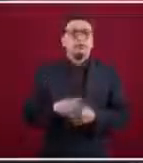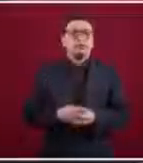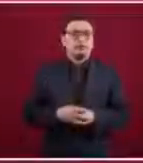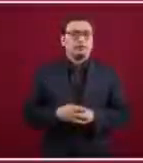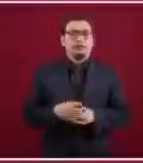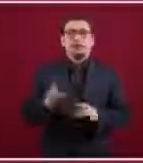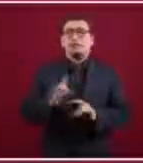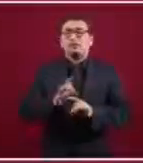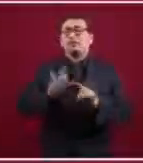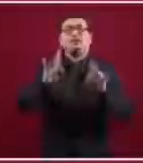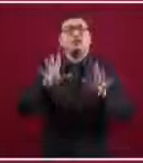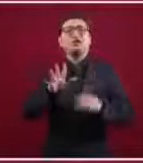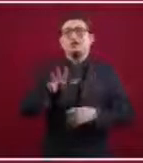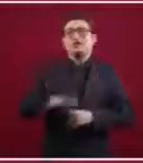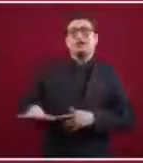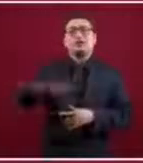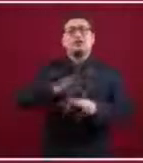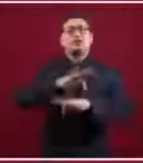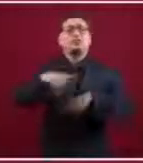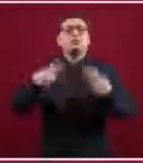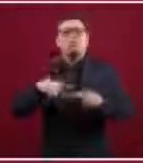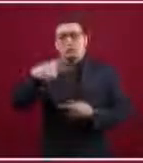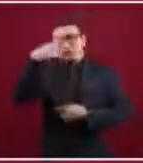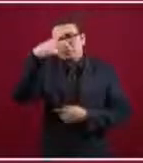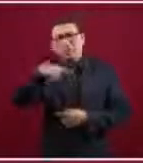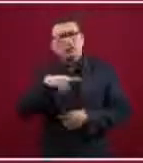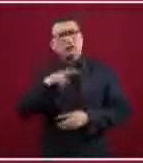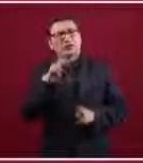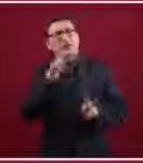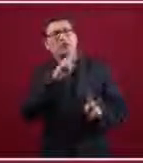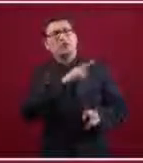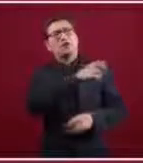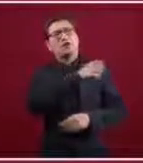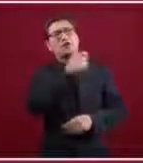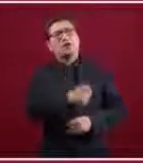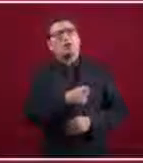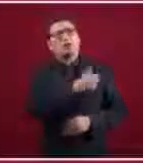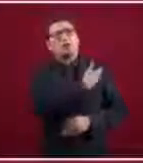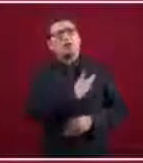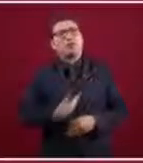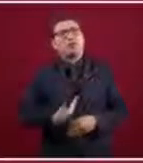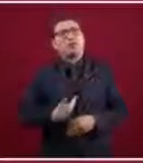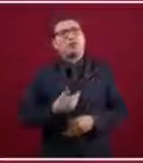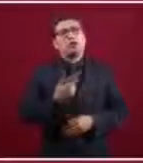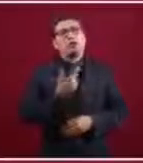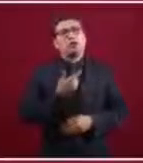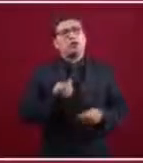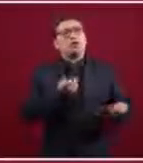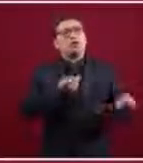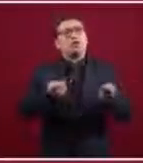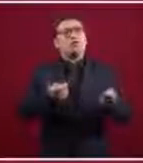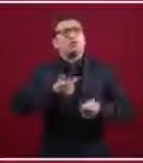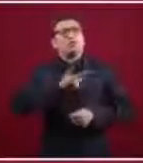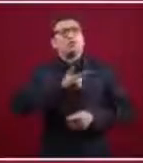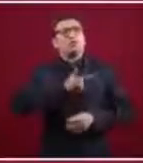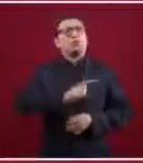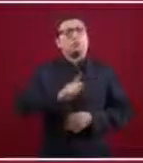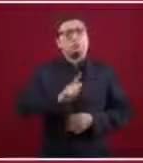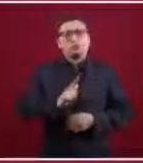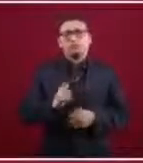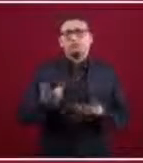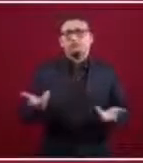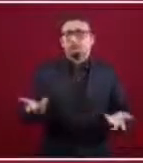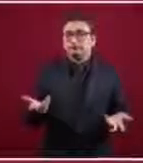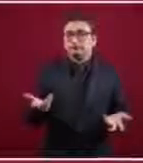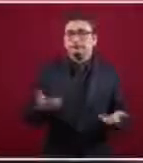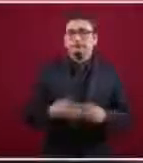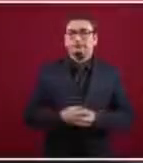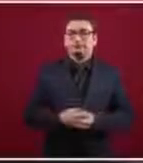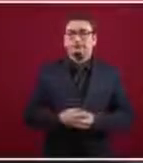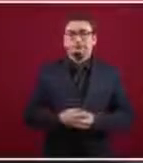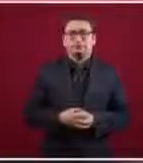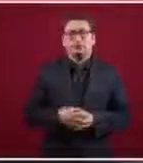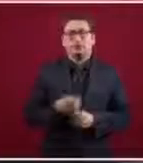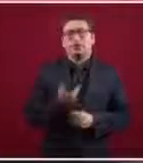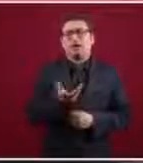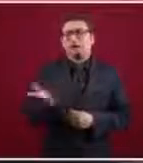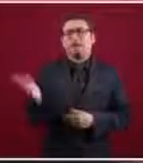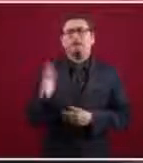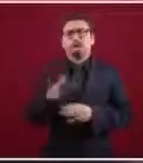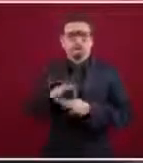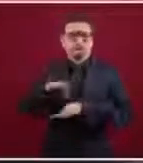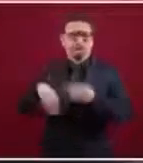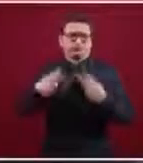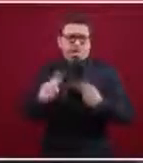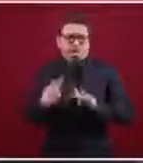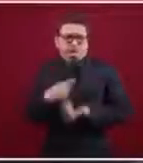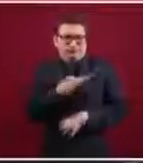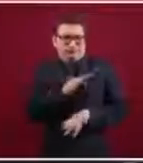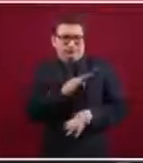ciudadanos no les parezca la forma cómo se está gobernando, pueda aplicarse la revocación